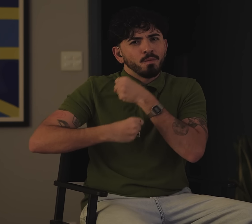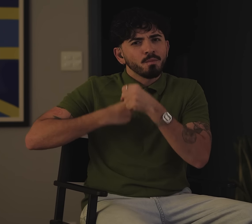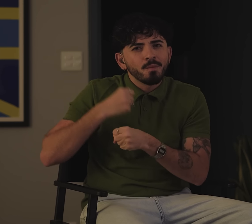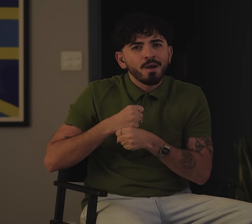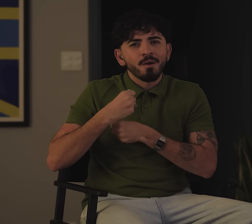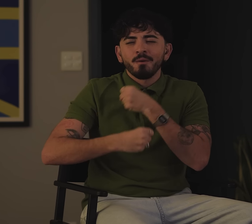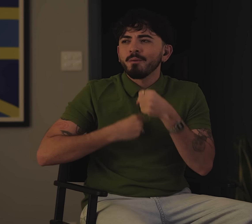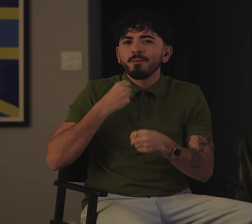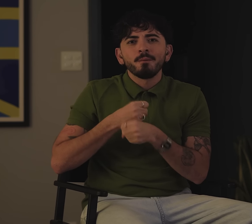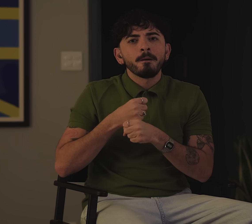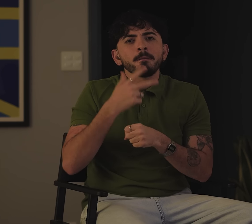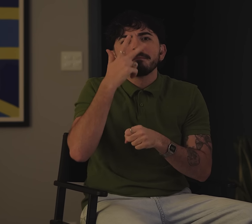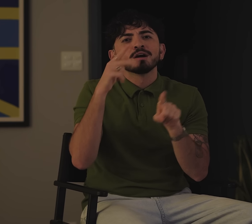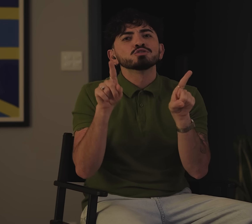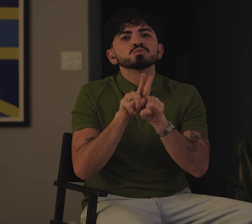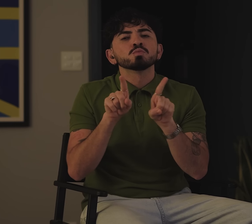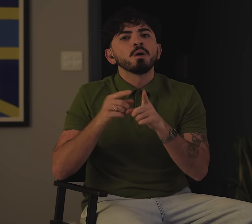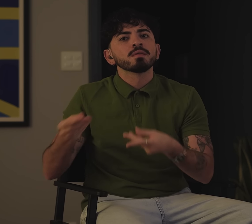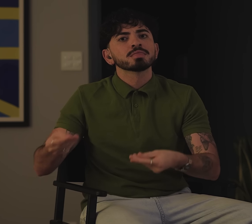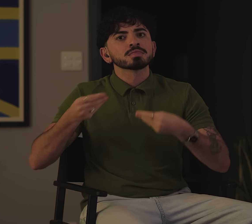Todo ano vinha novamente aquela responsabilidade: